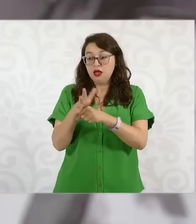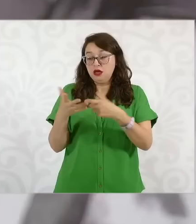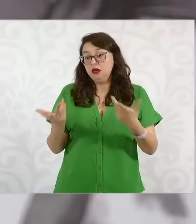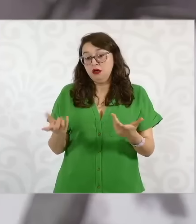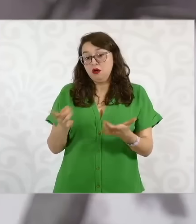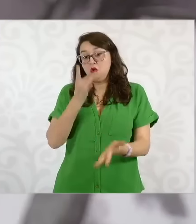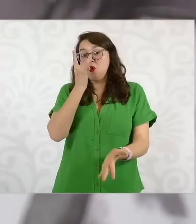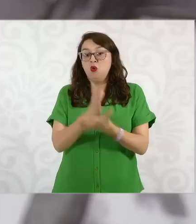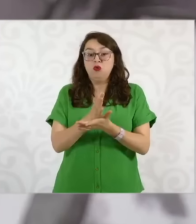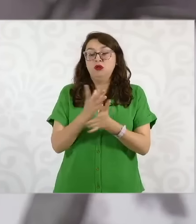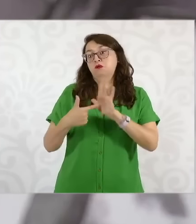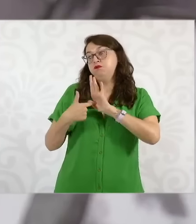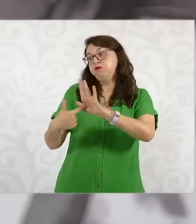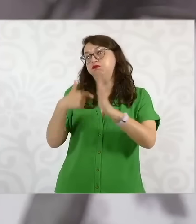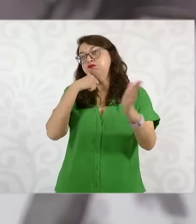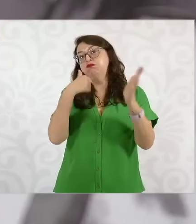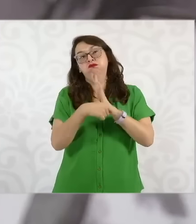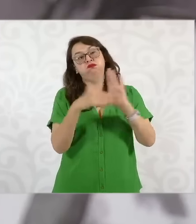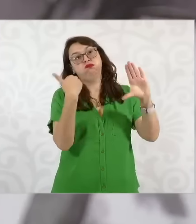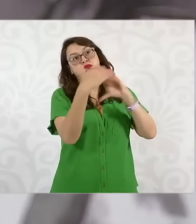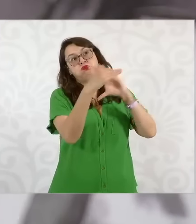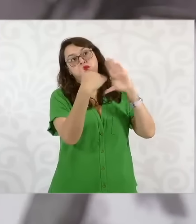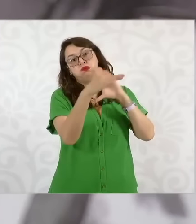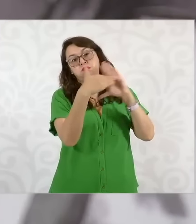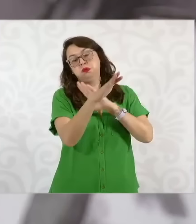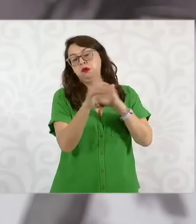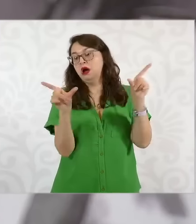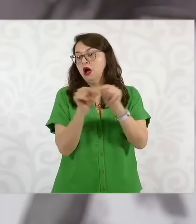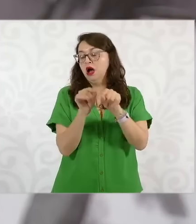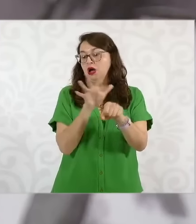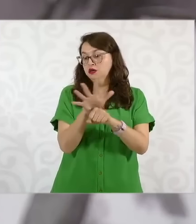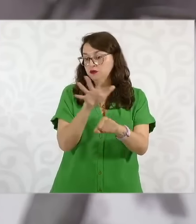de las notas diplomáticas y lo que planteamos en la Comisión Interamericana de Derechos Humanos,